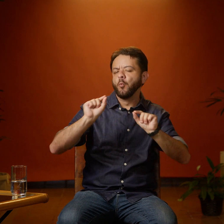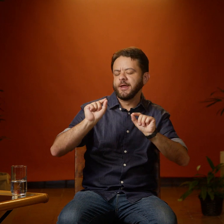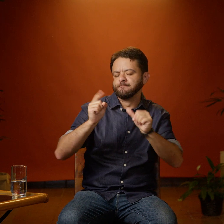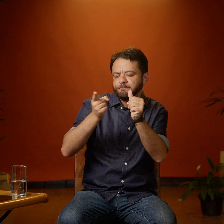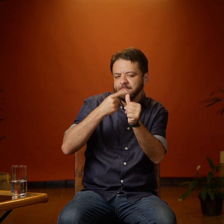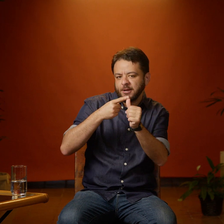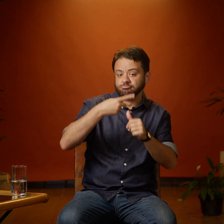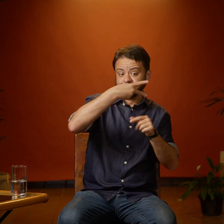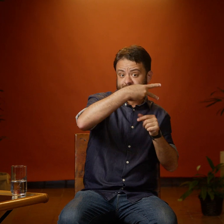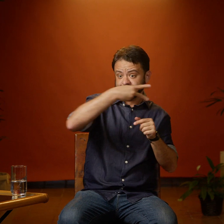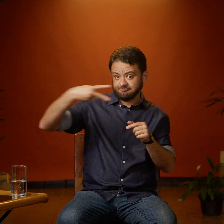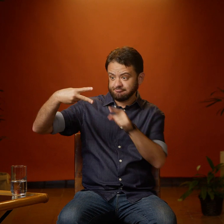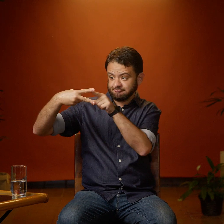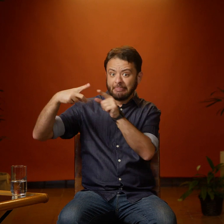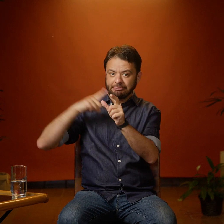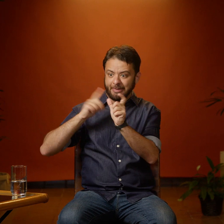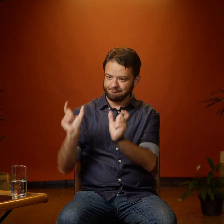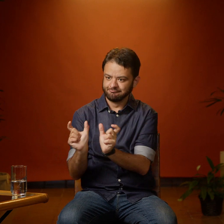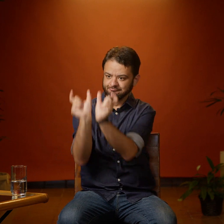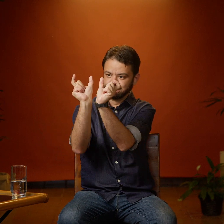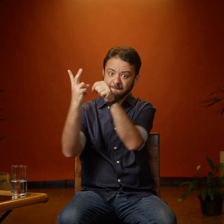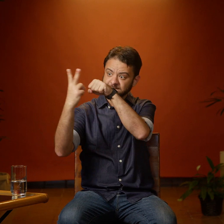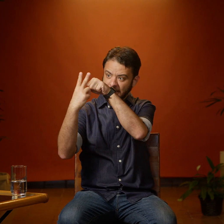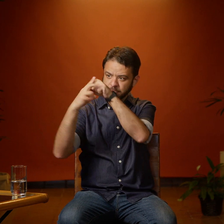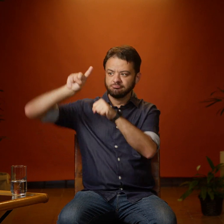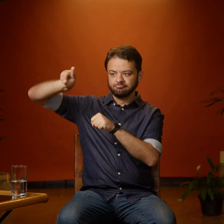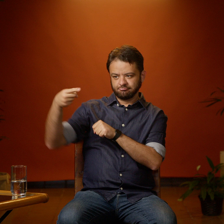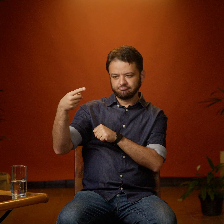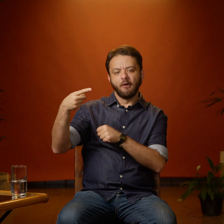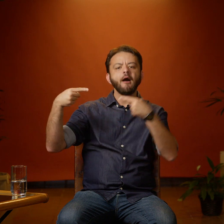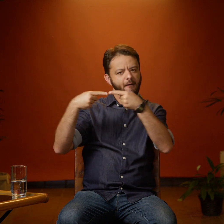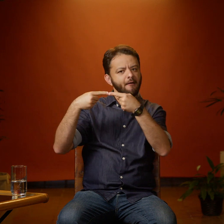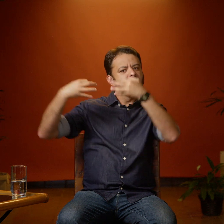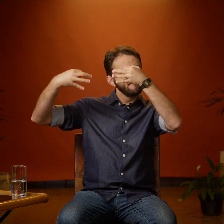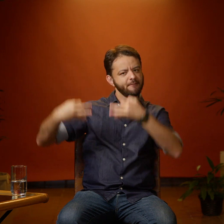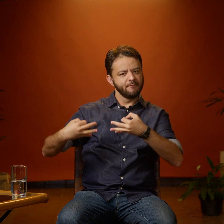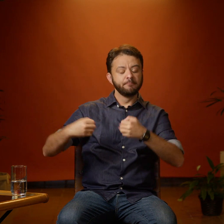É melhor colocar o verbo e separar por virgula deixando na mesma linha.